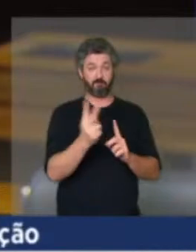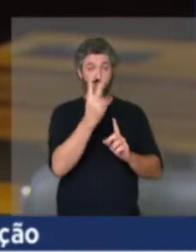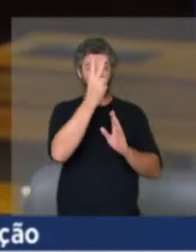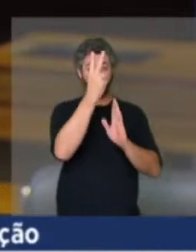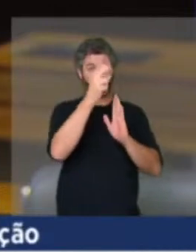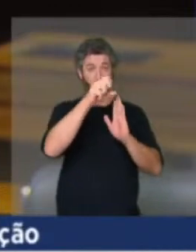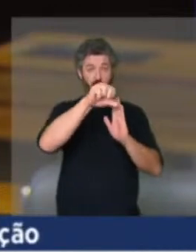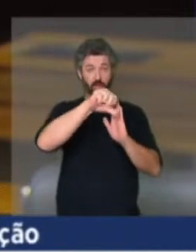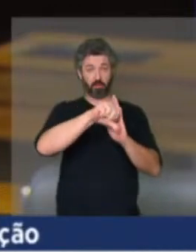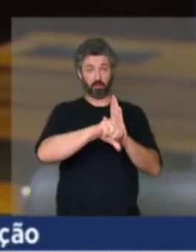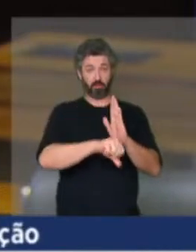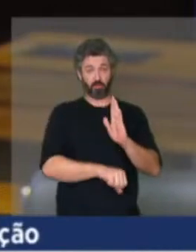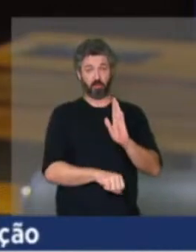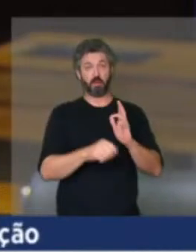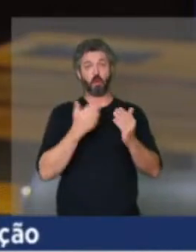ESTRANGEIRAS COMO O DÓLAR MOEDA NA QUAL ESTÃO OS